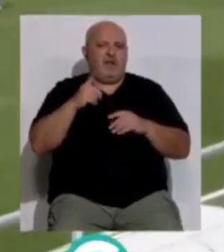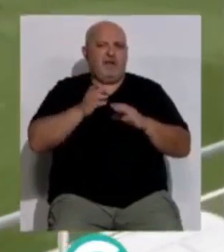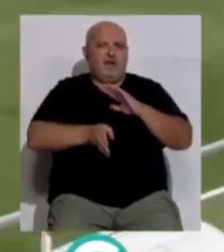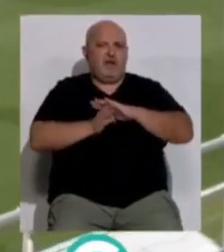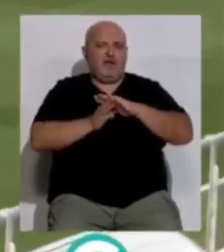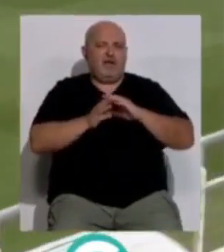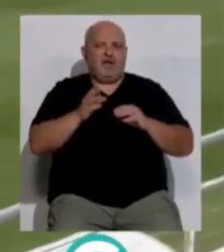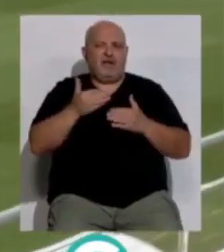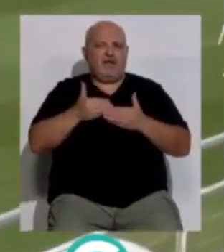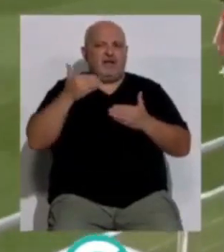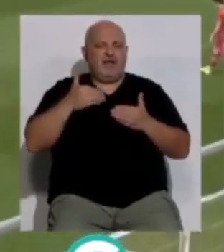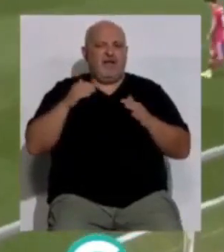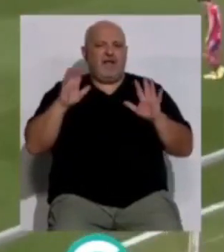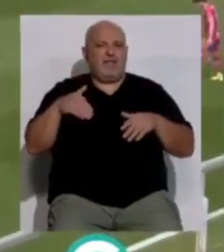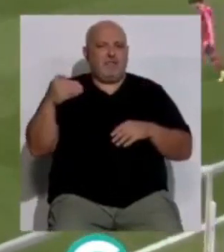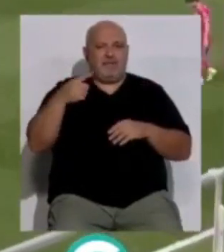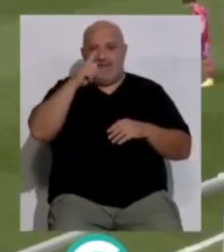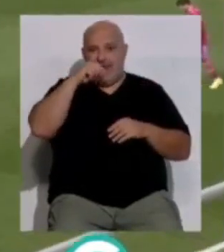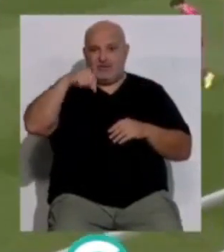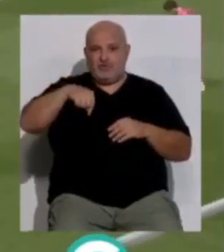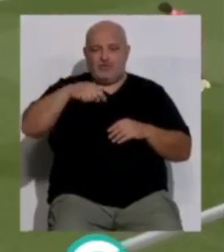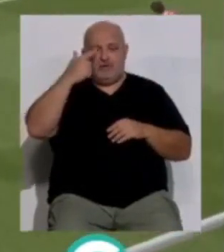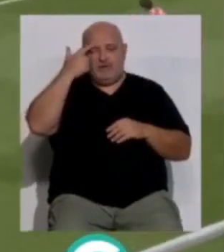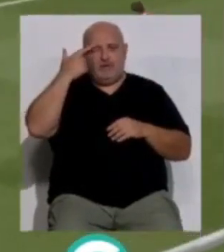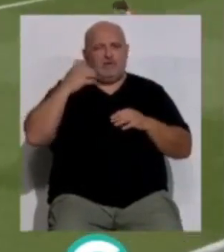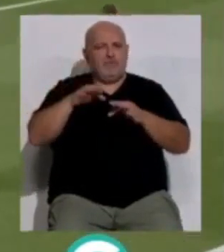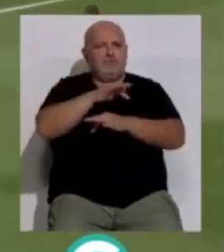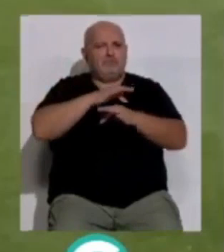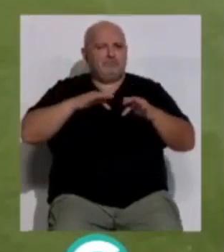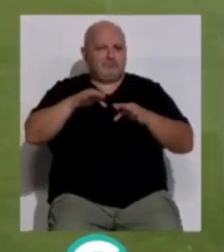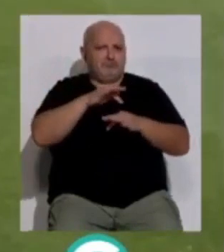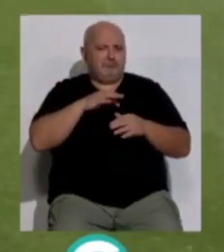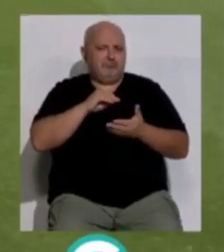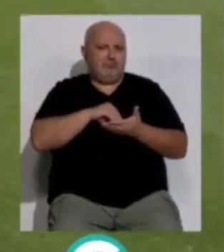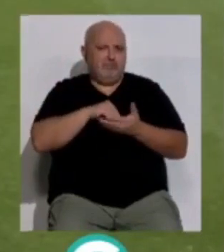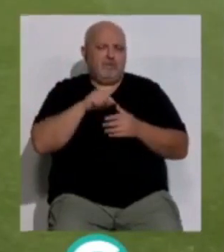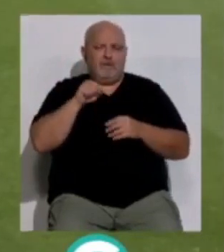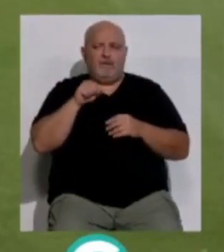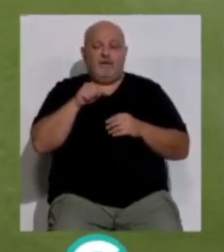que eso pasó en el Cádiz mirandillas este año se rotaba mucho el equipo o no entonces lógicamente